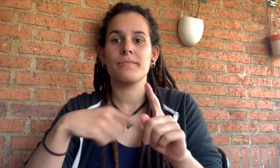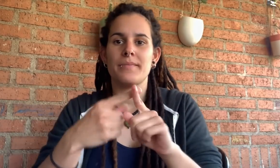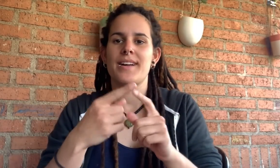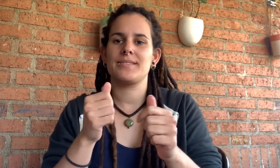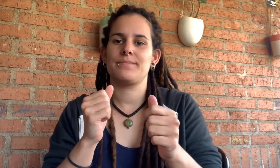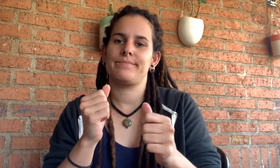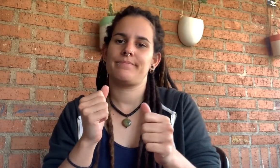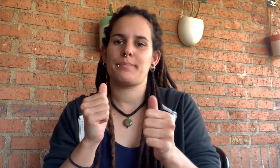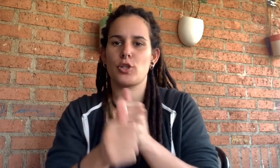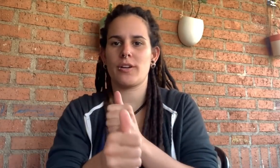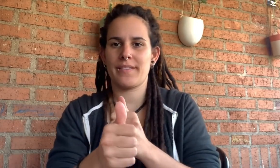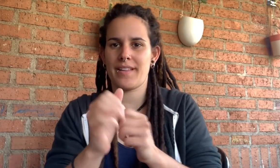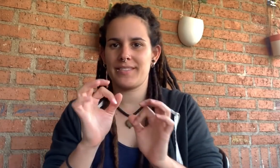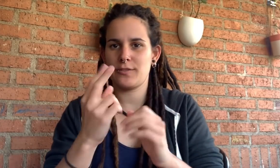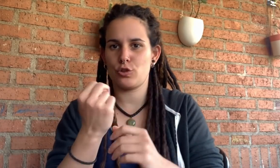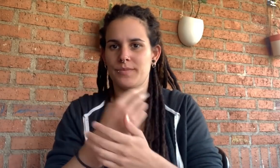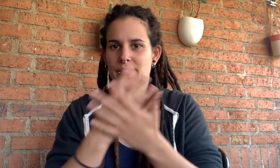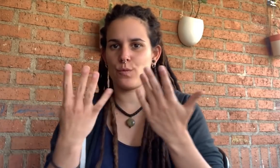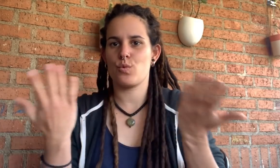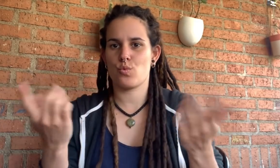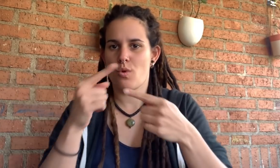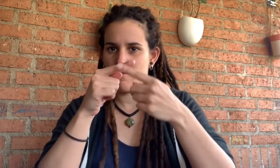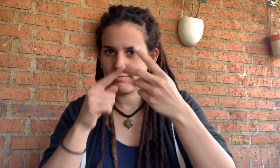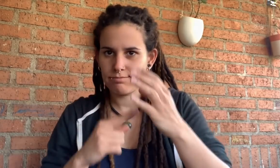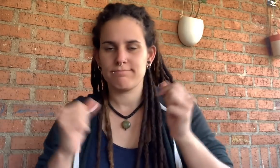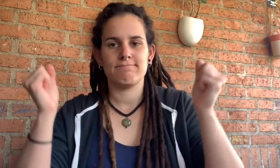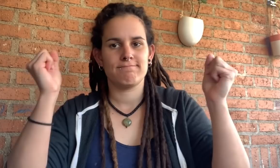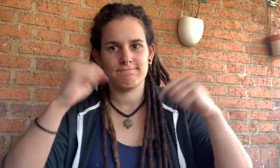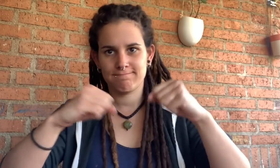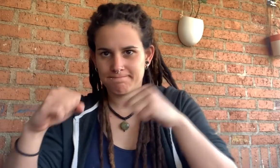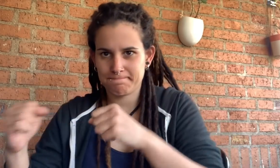así como quedaron establecidas las prioridades para el año 2019.